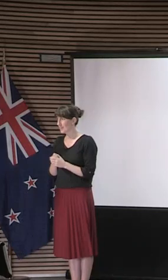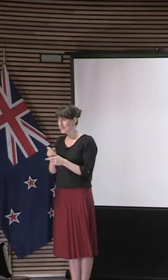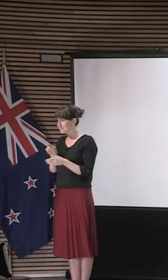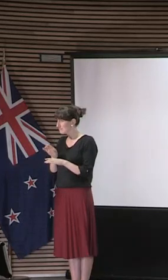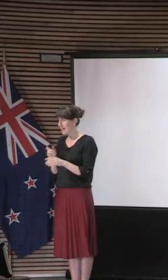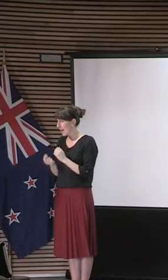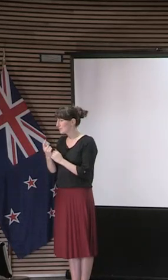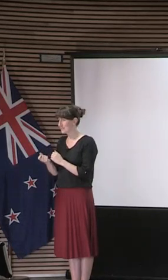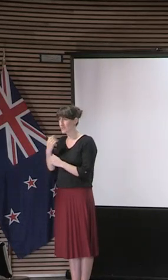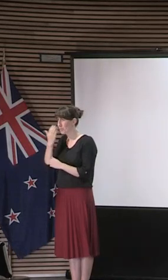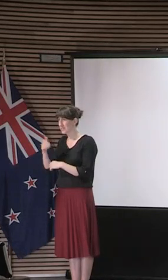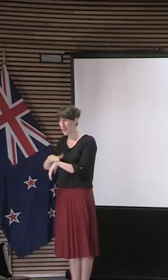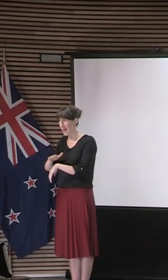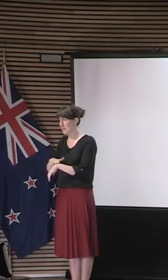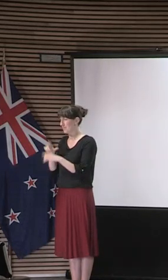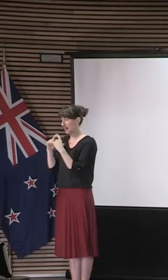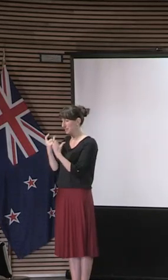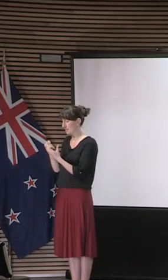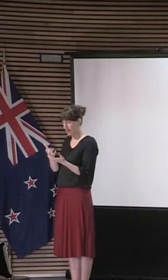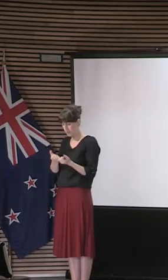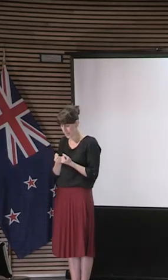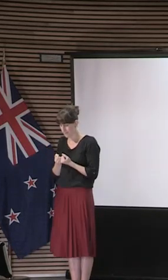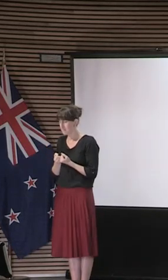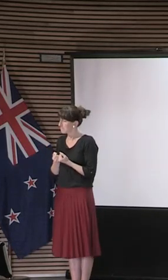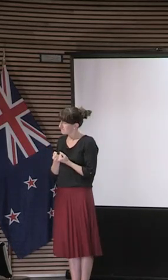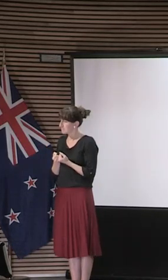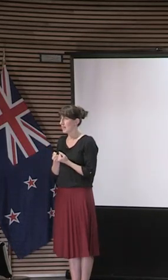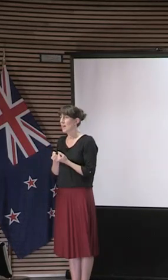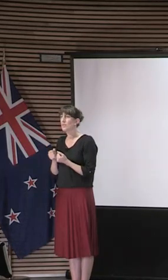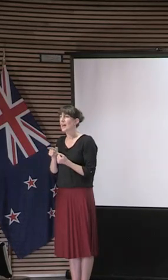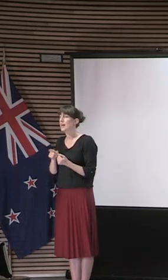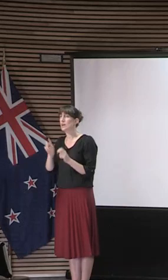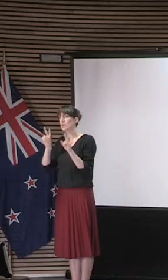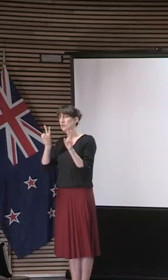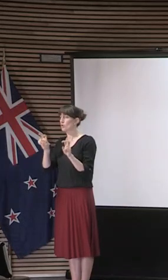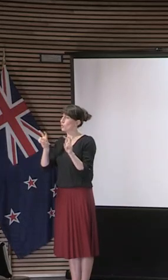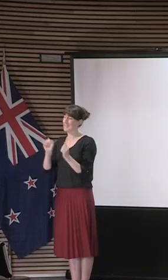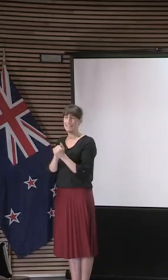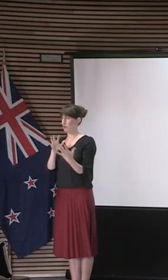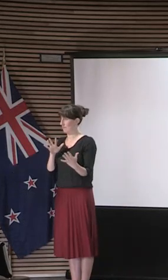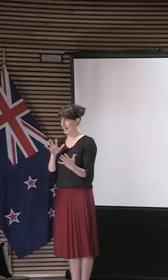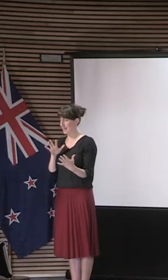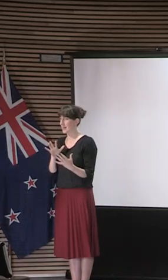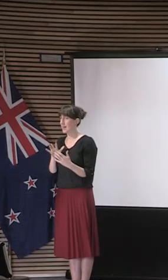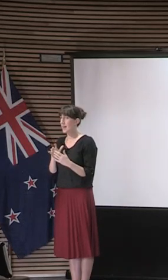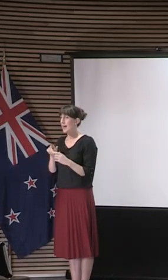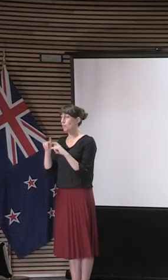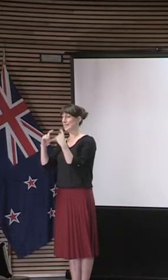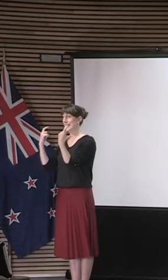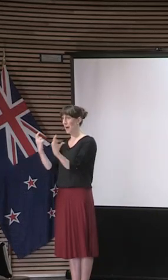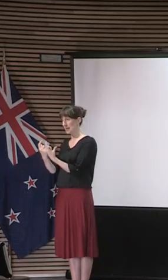taua tirohanga. E koina keera.